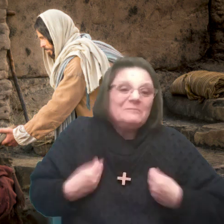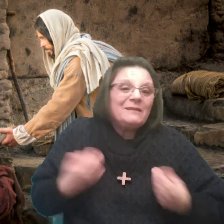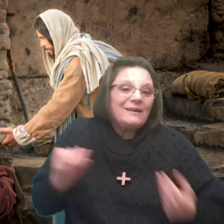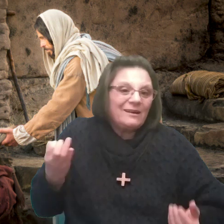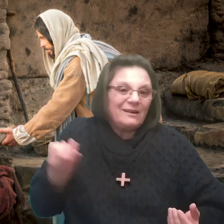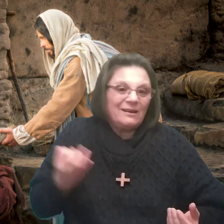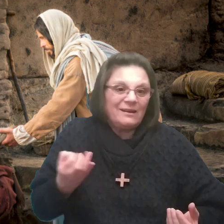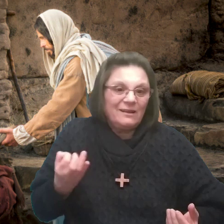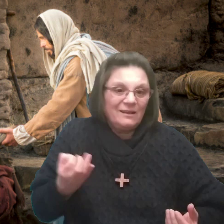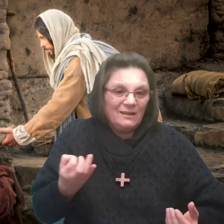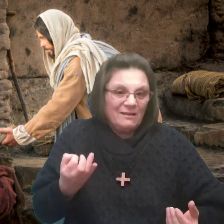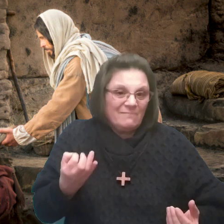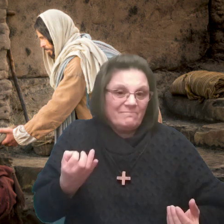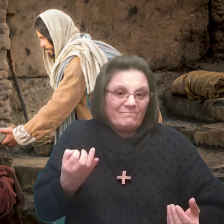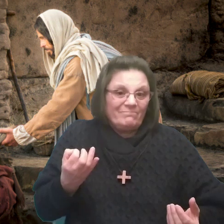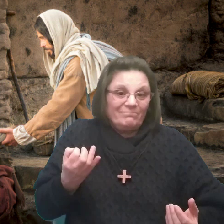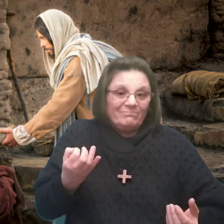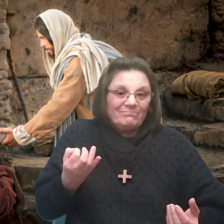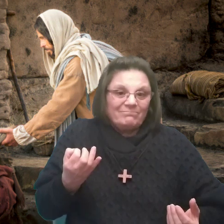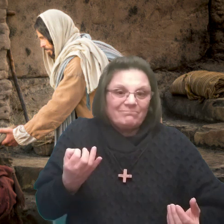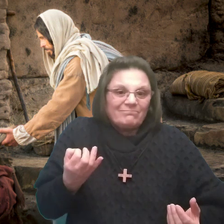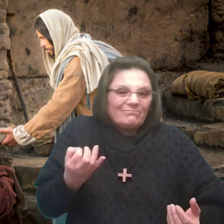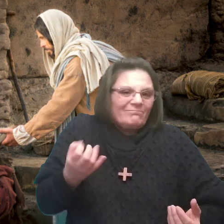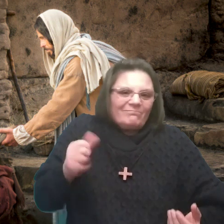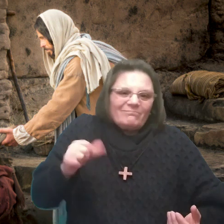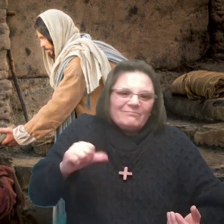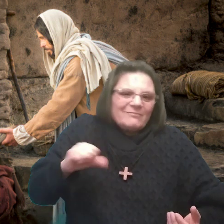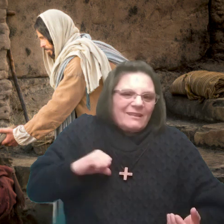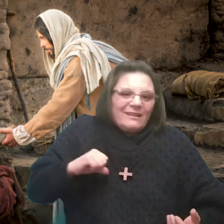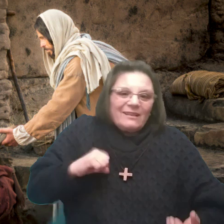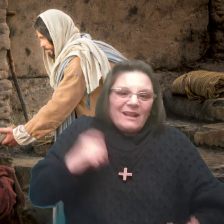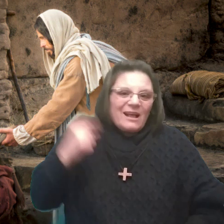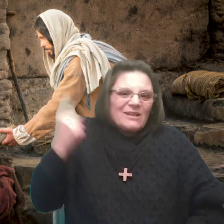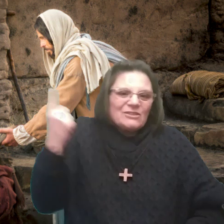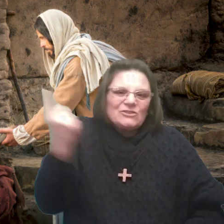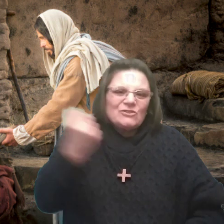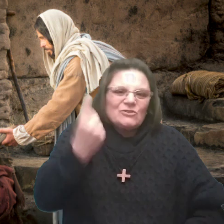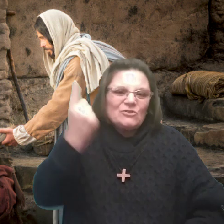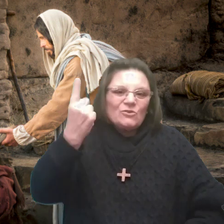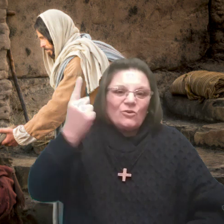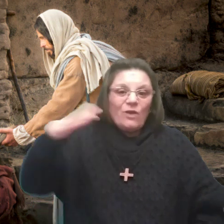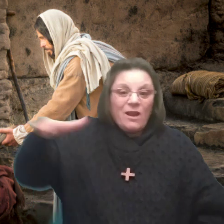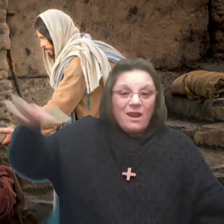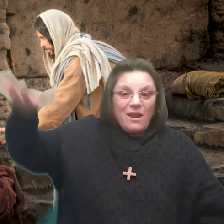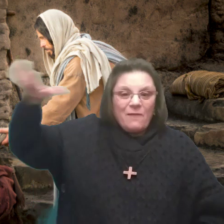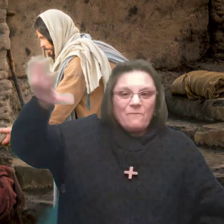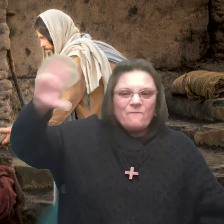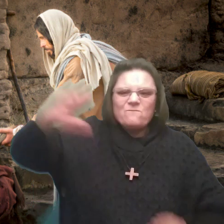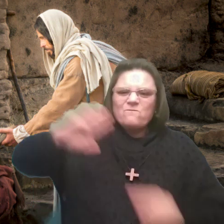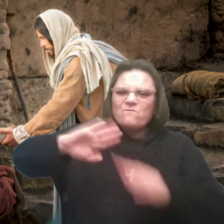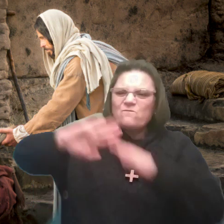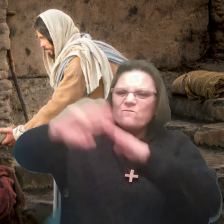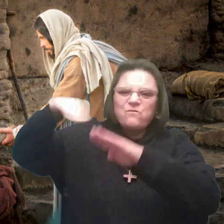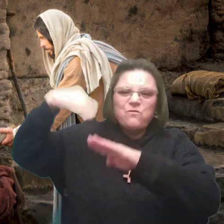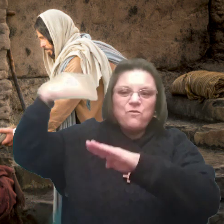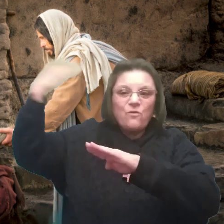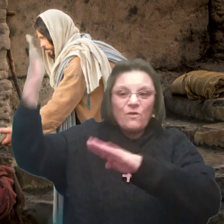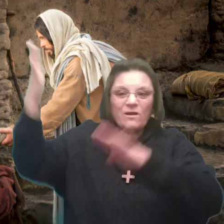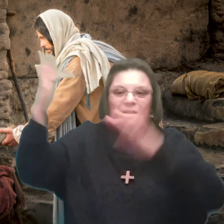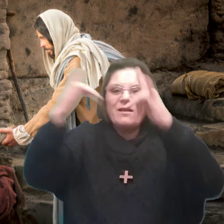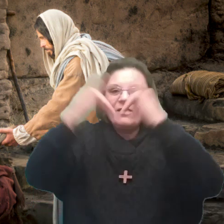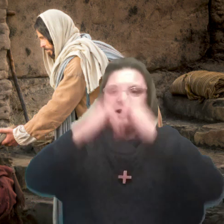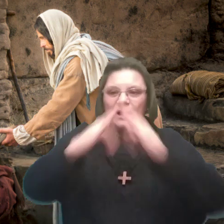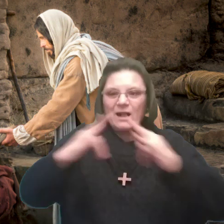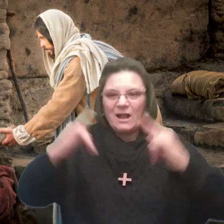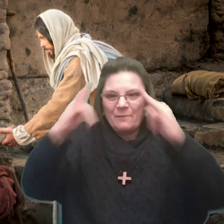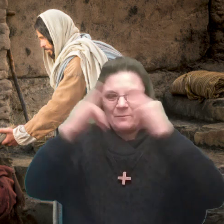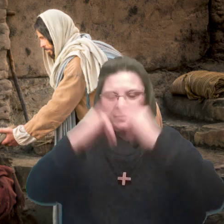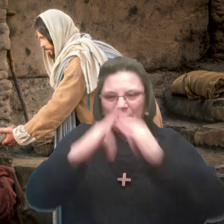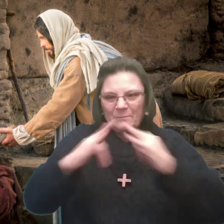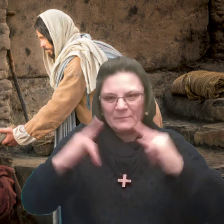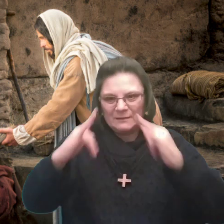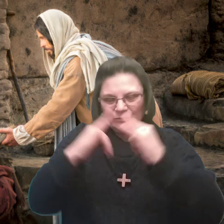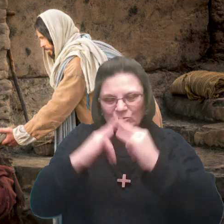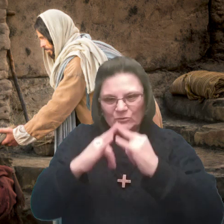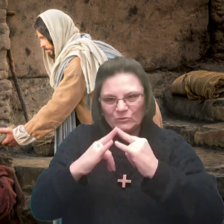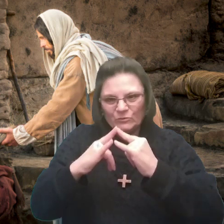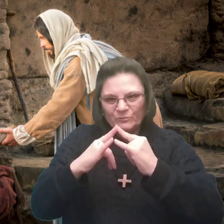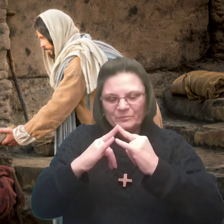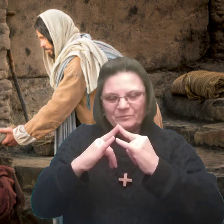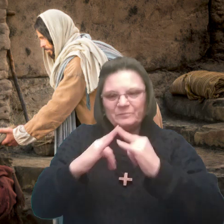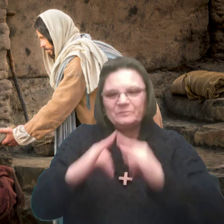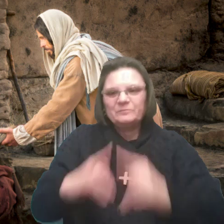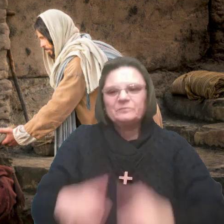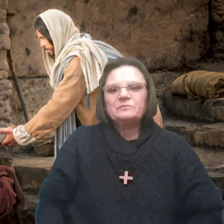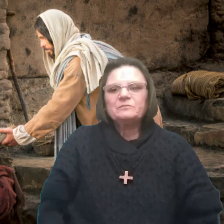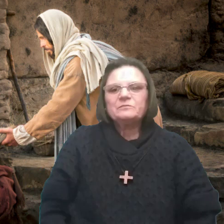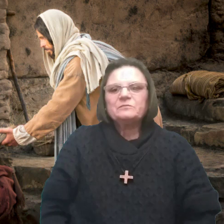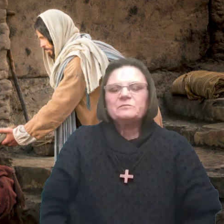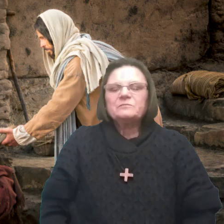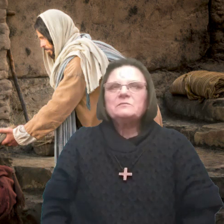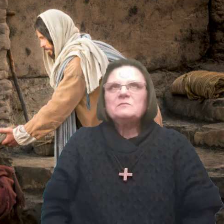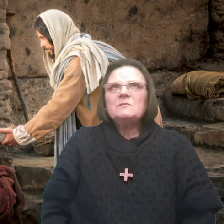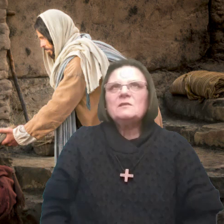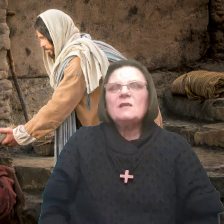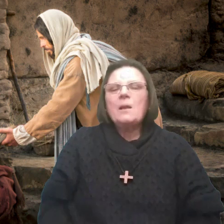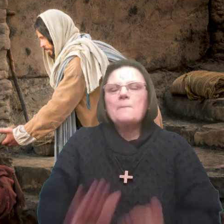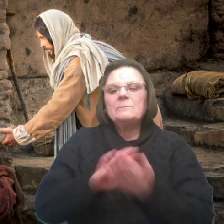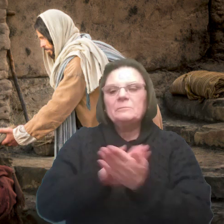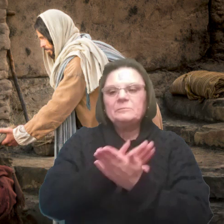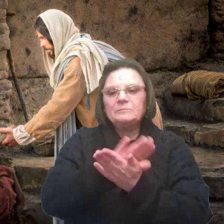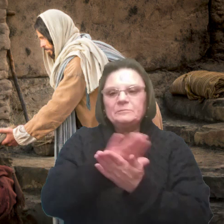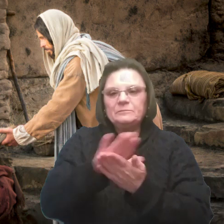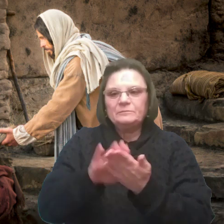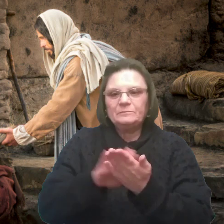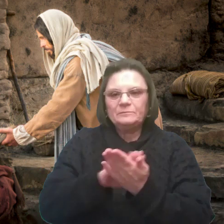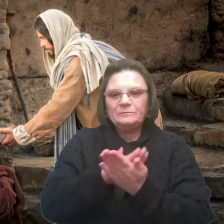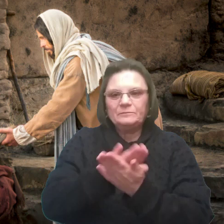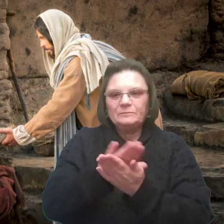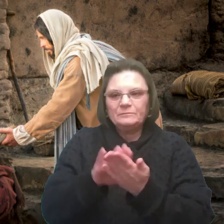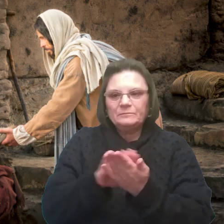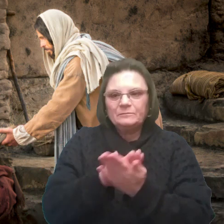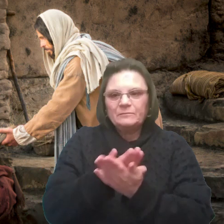Es impuro y vivirá solo y tendrá su morada fuera del campamento».